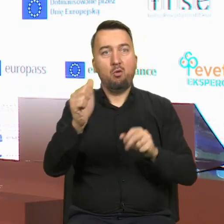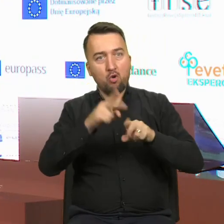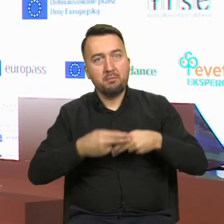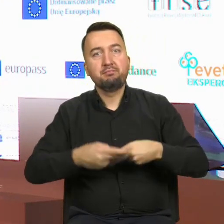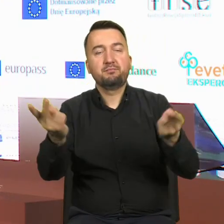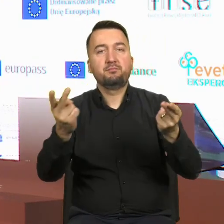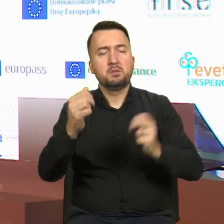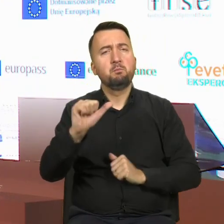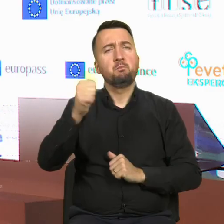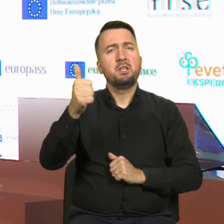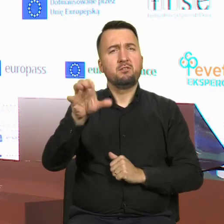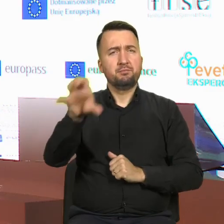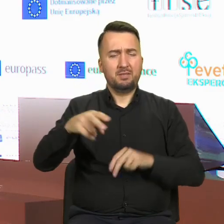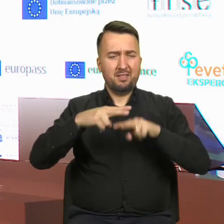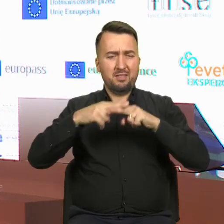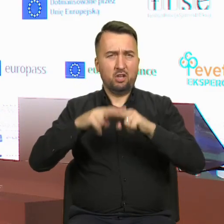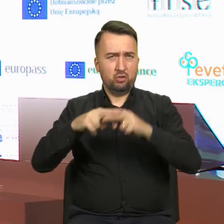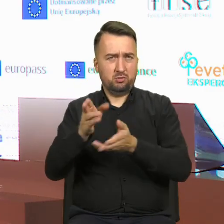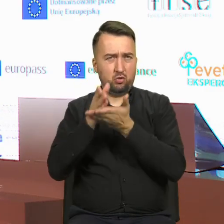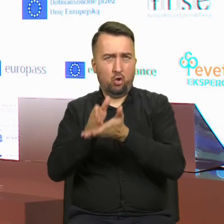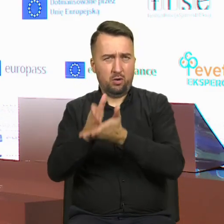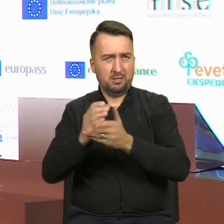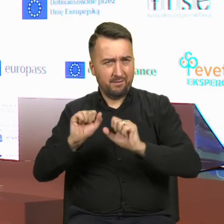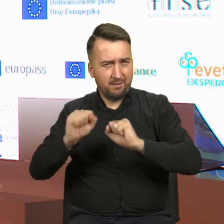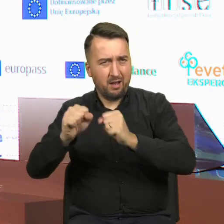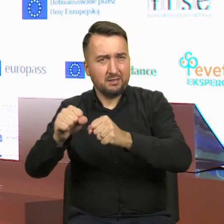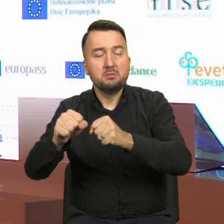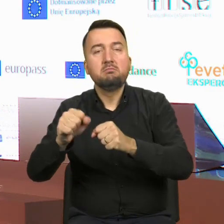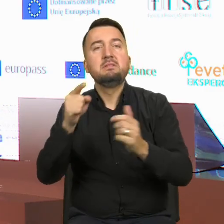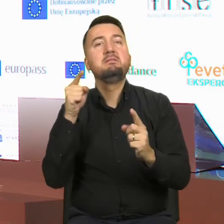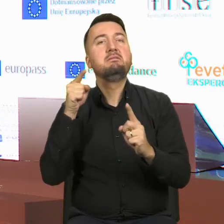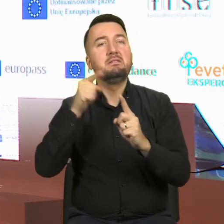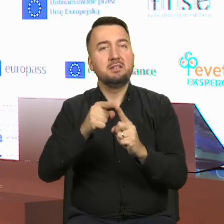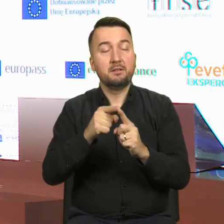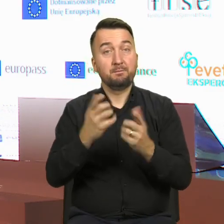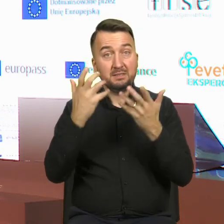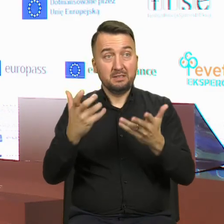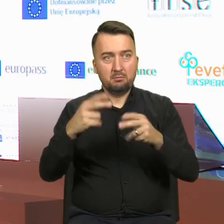narzędzia doradcze w akcji, miała na celu skompletowanie praktycznych i skutecznych narzędzi doradczych,